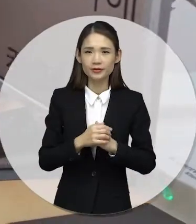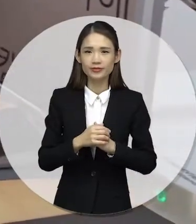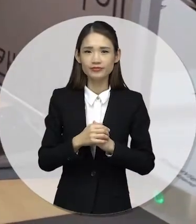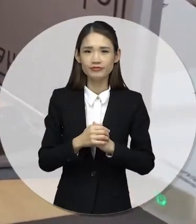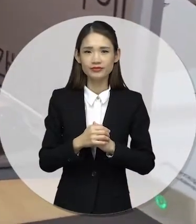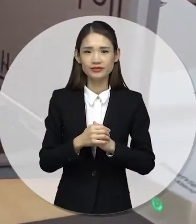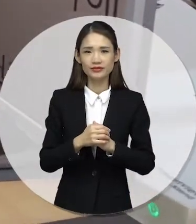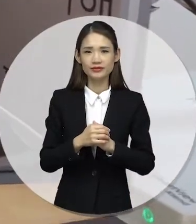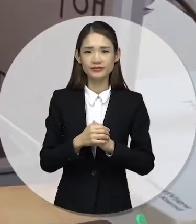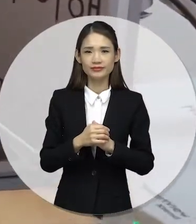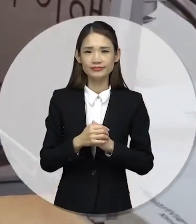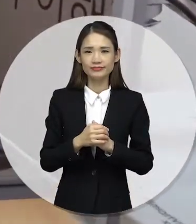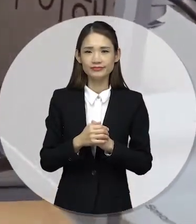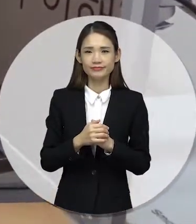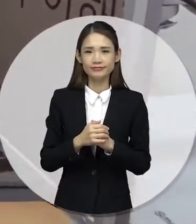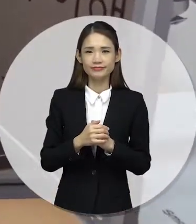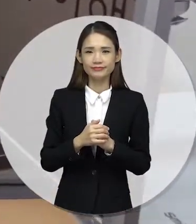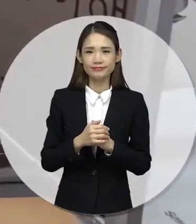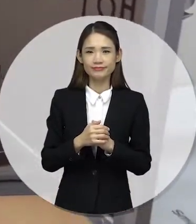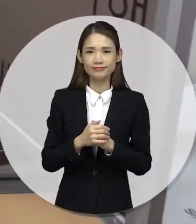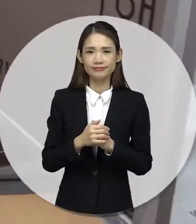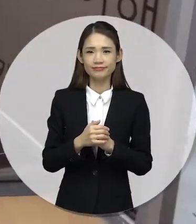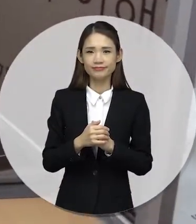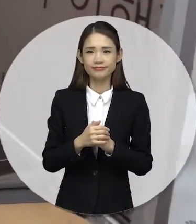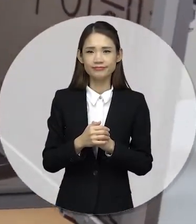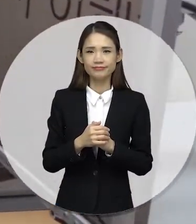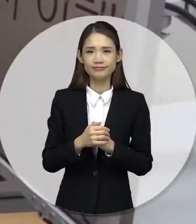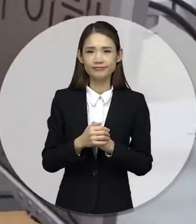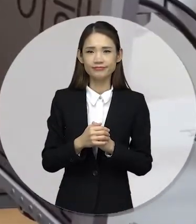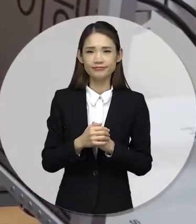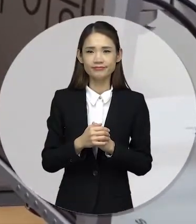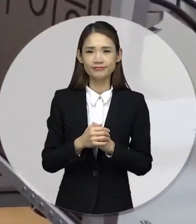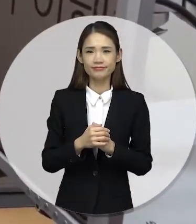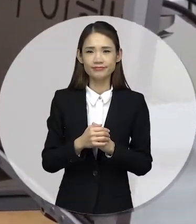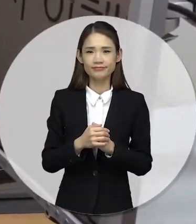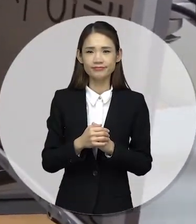김한솔 : 여기? / 김소희 : 나도 앉고.